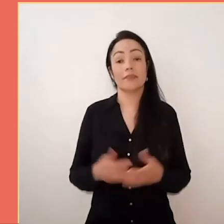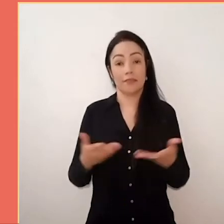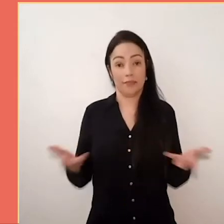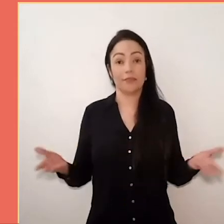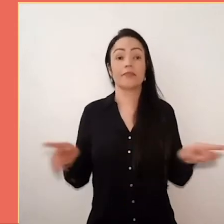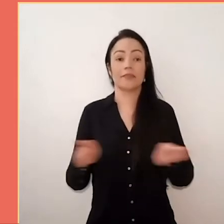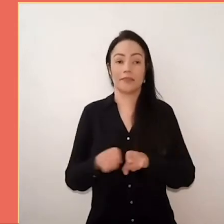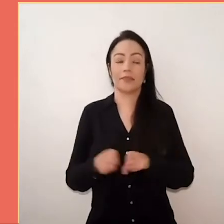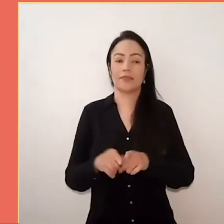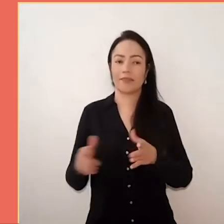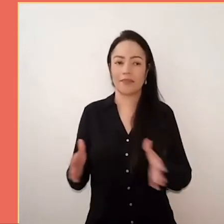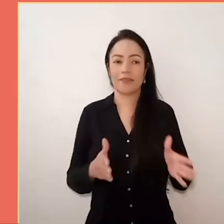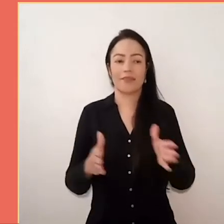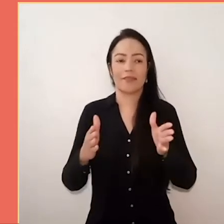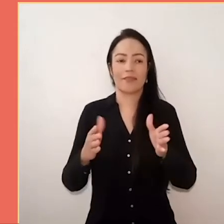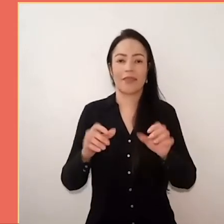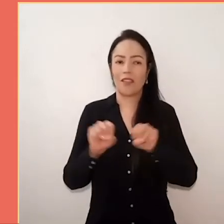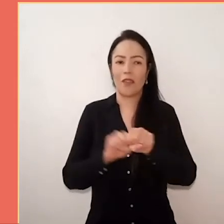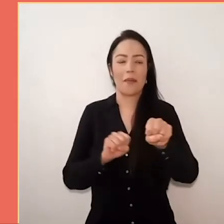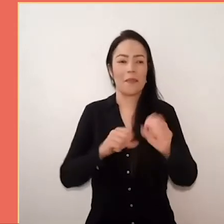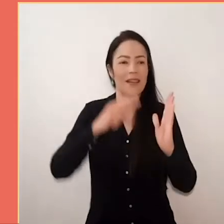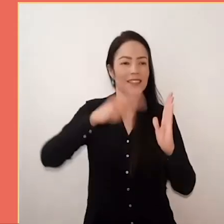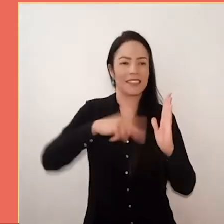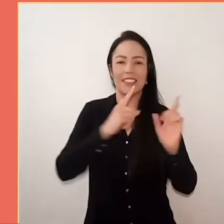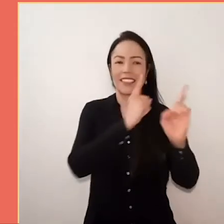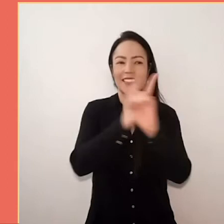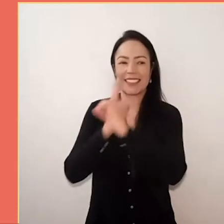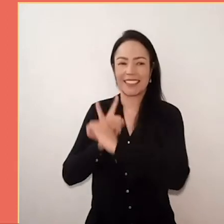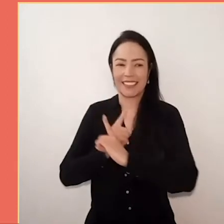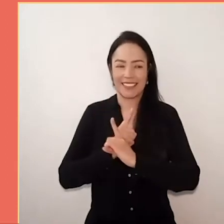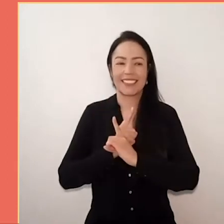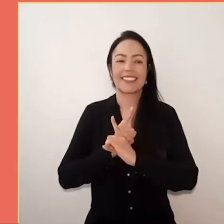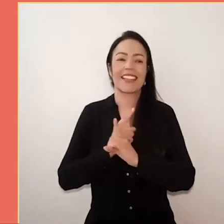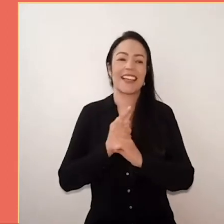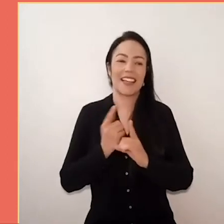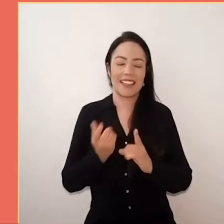no sentido de formar leitores que se encontrem. Eu estou falando de dois recortes,